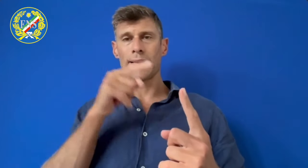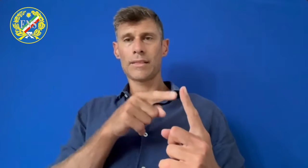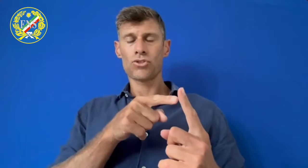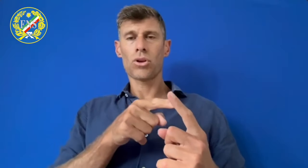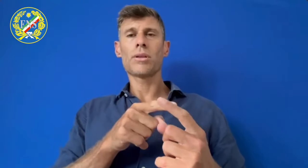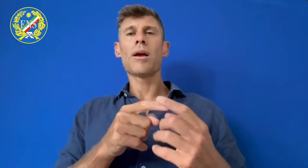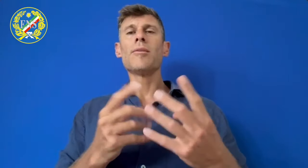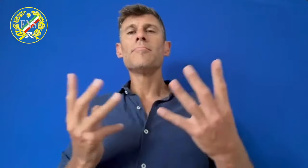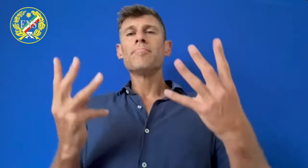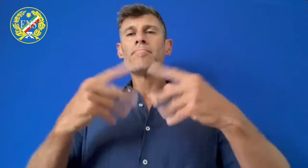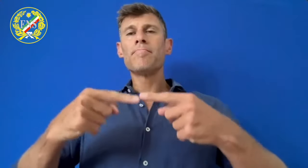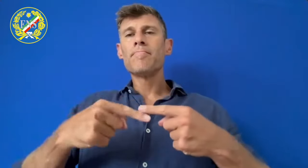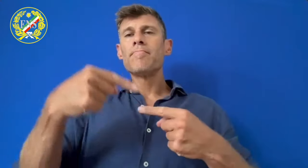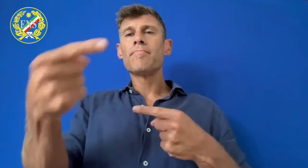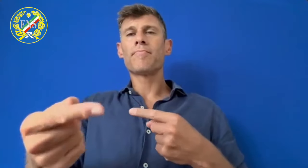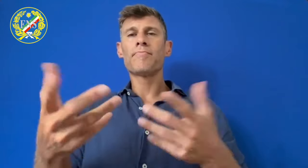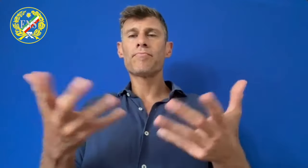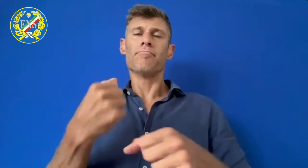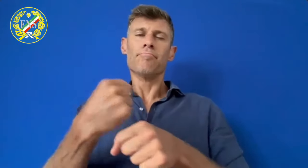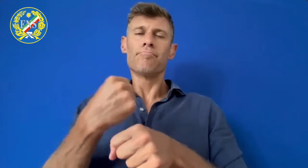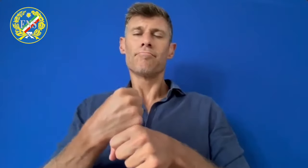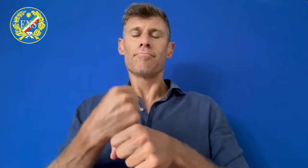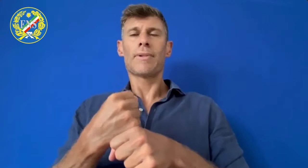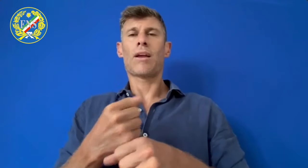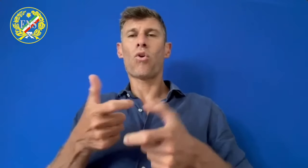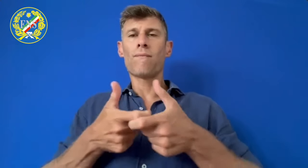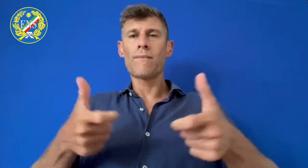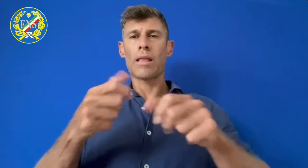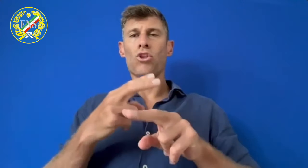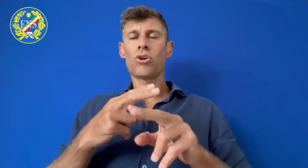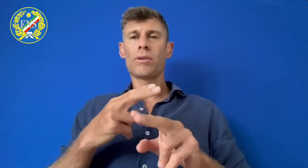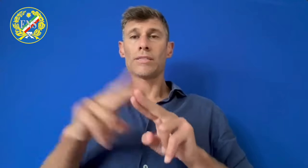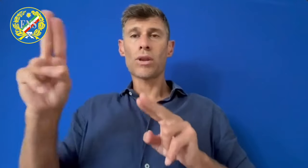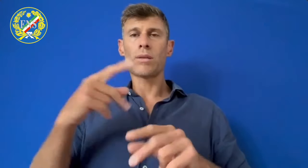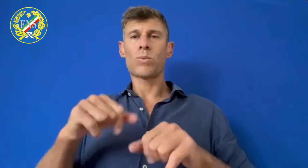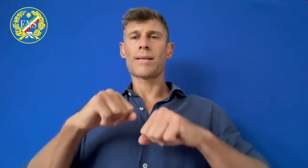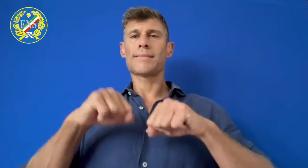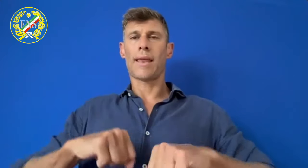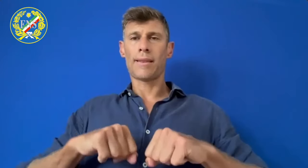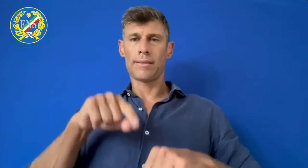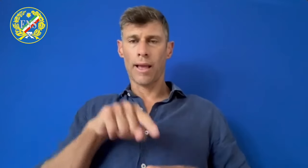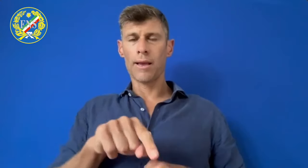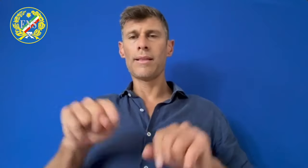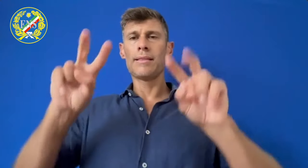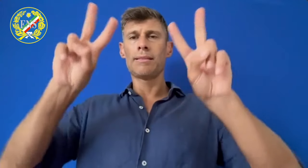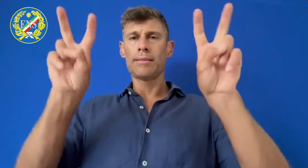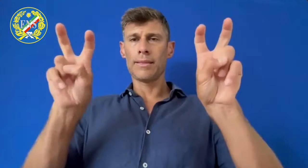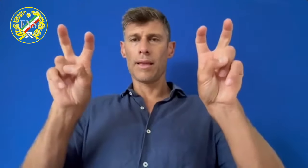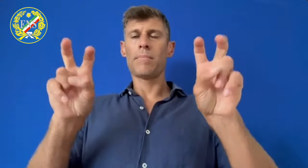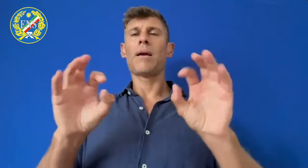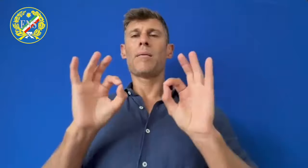Consigliere Annalisa Di Gioia, che ha portato all’organizzazione del 1° Convegno Nazionale in ambito sanitario dal tema